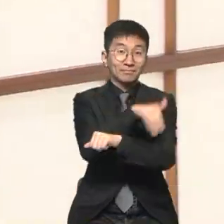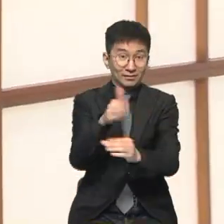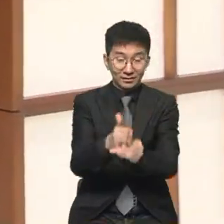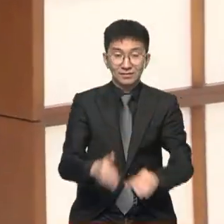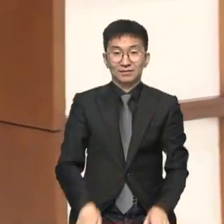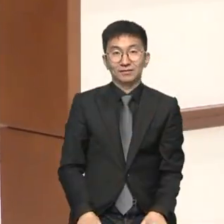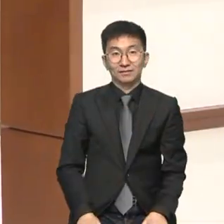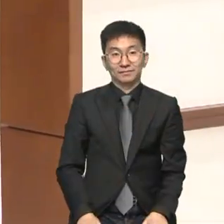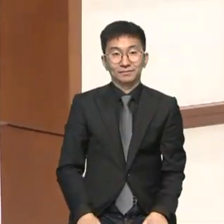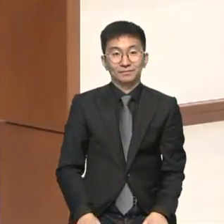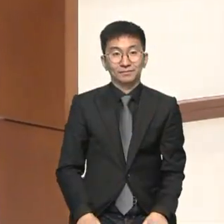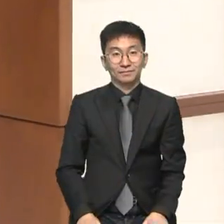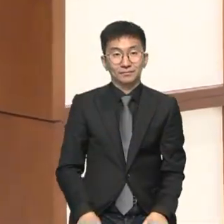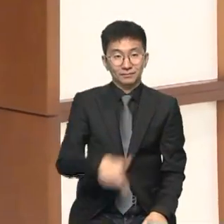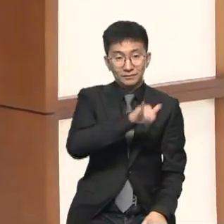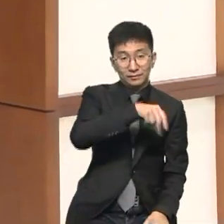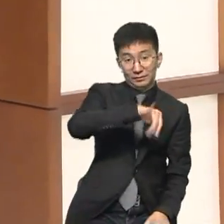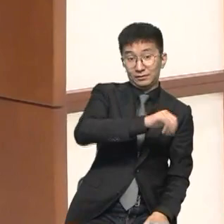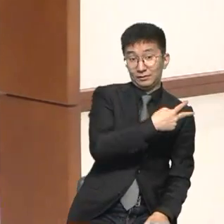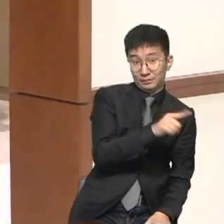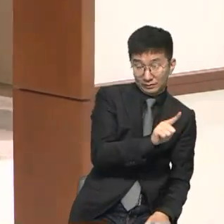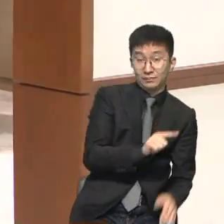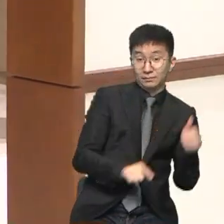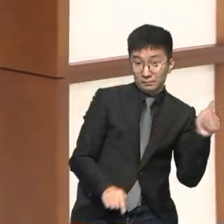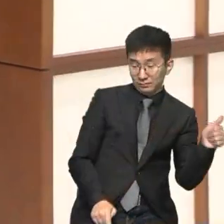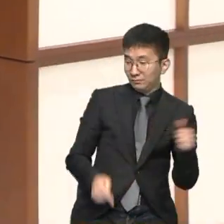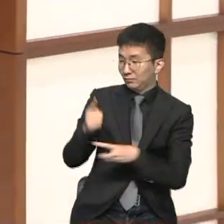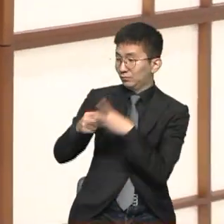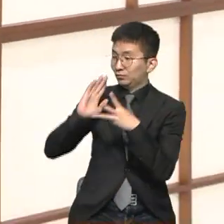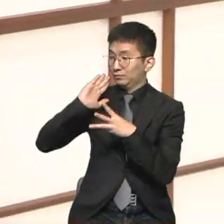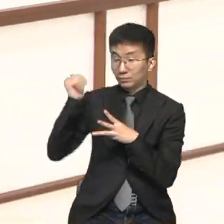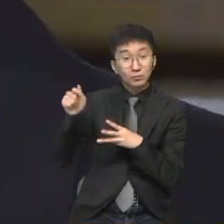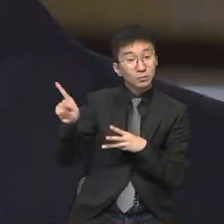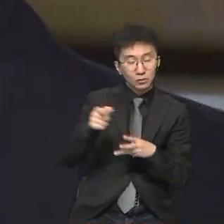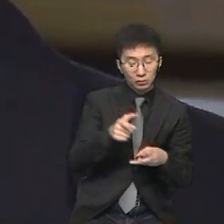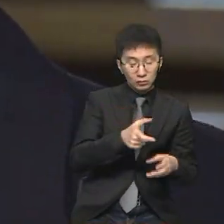(기자) 일본에서는 기시다 총리가 윤 대통령에게 직접 방류 문제를 설명할